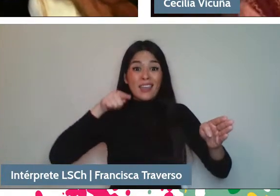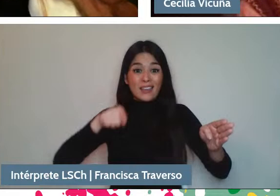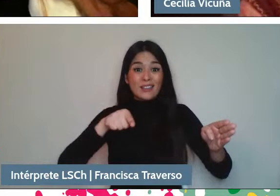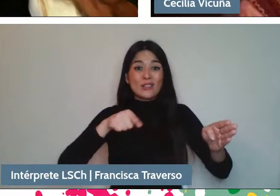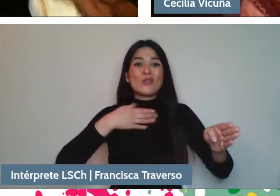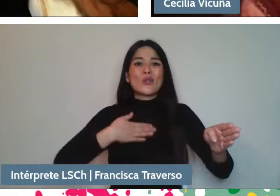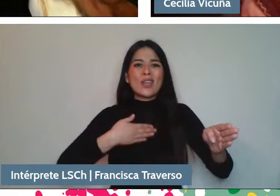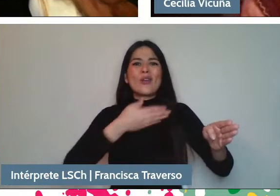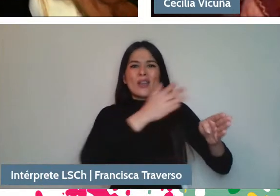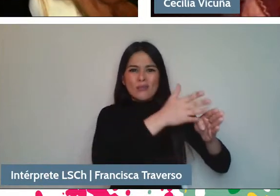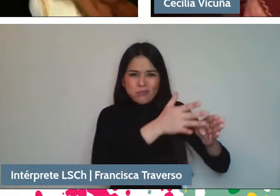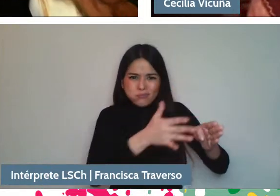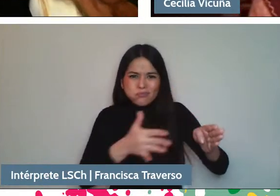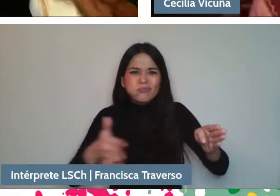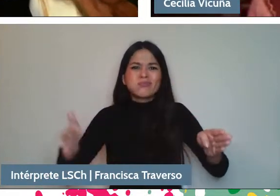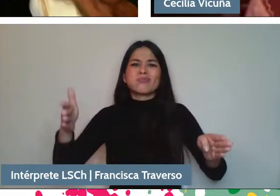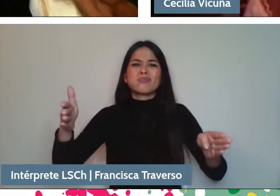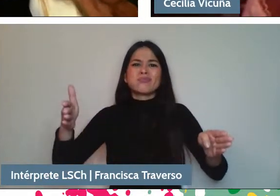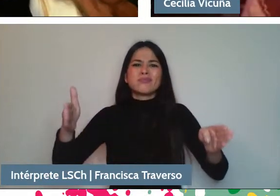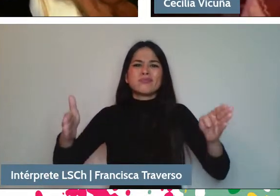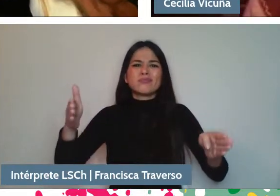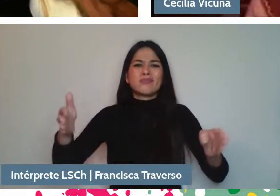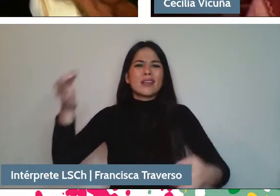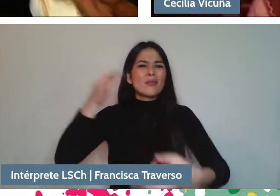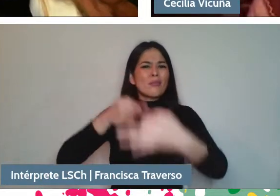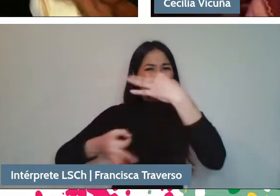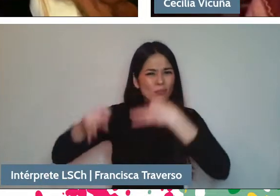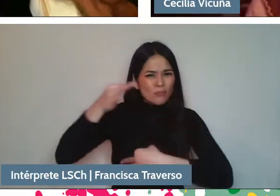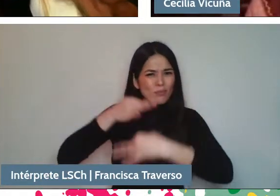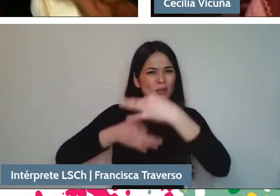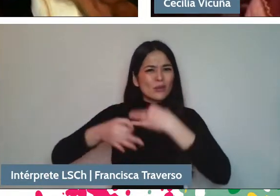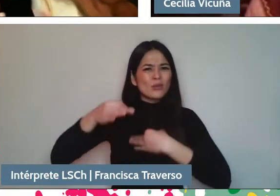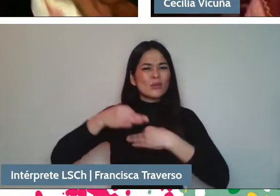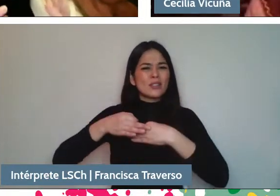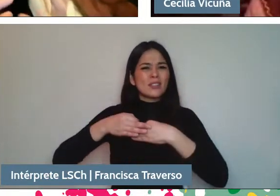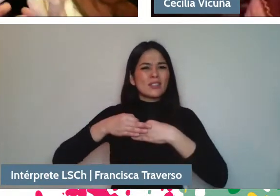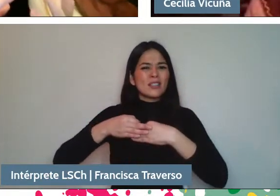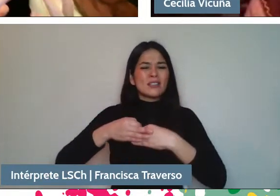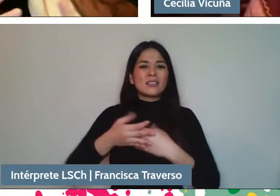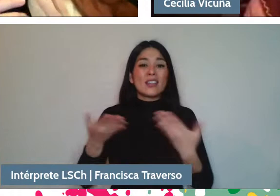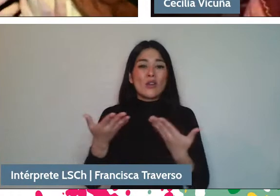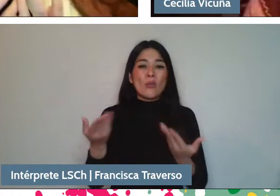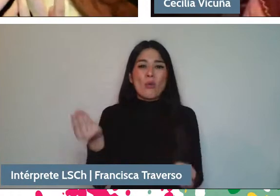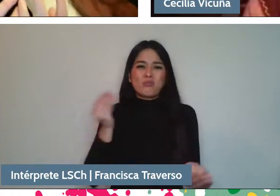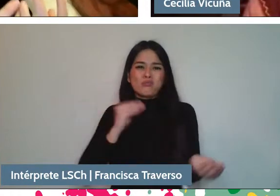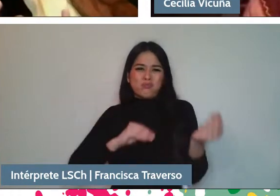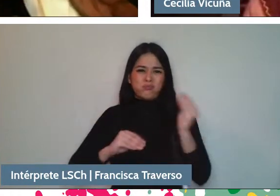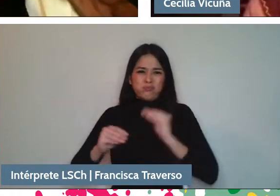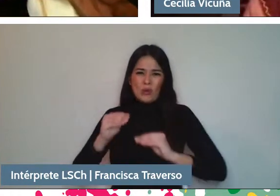como hitos de la construcción de una autora mujer.